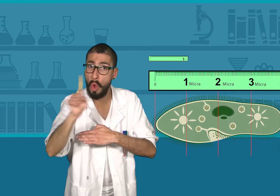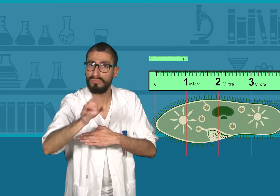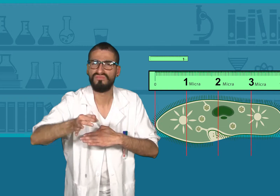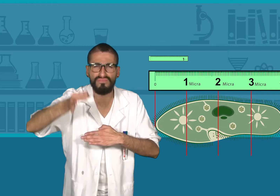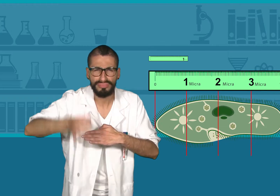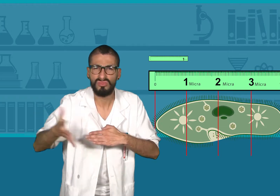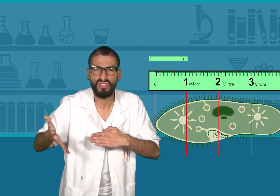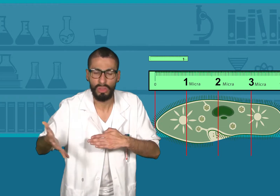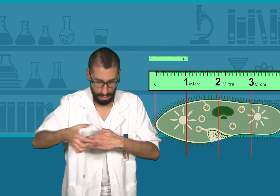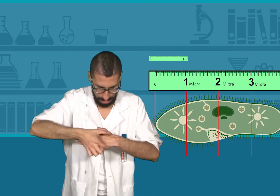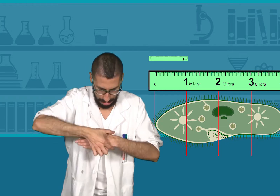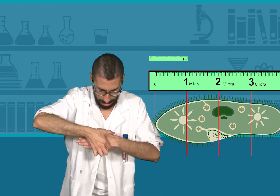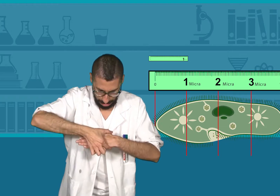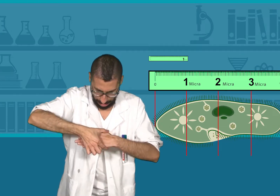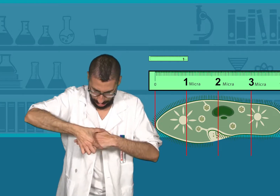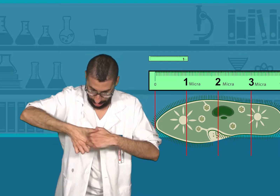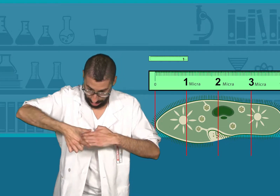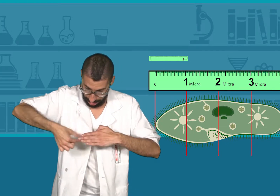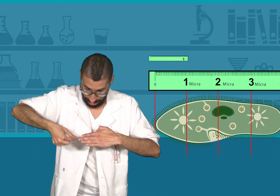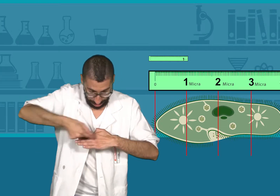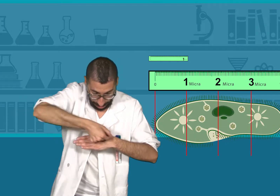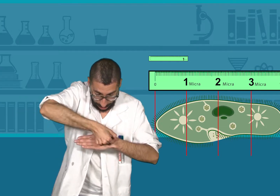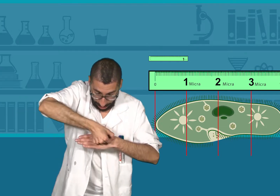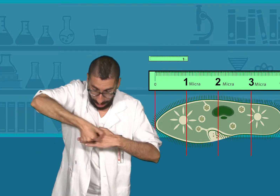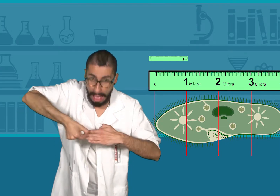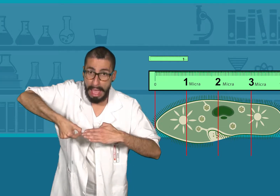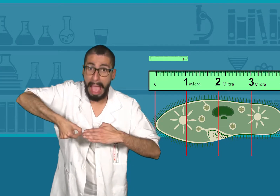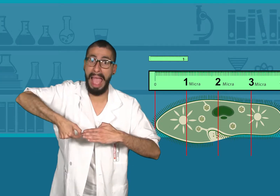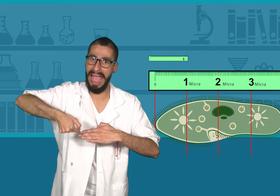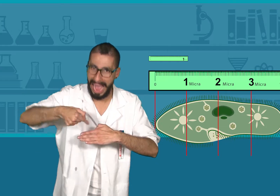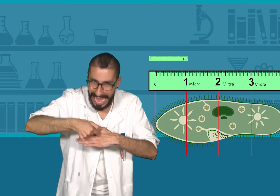Recuerda que debemos medir a la célula por la parte más larga, por este lado,